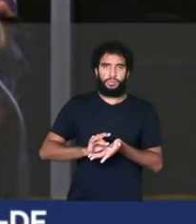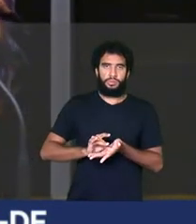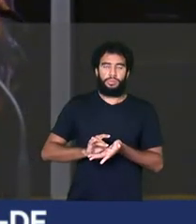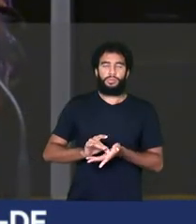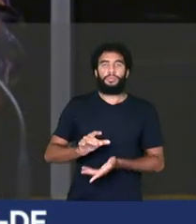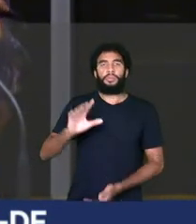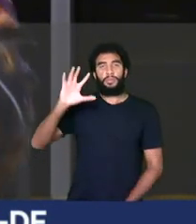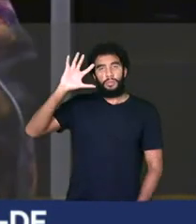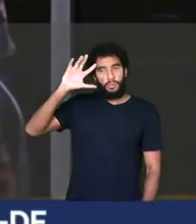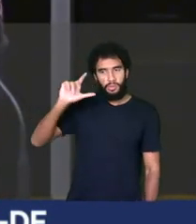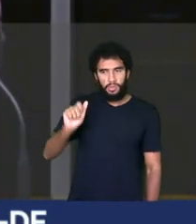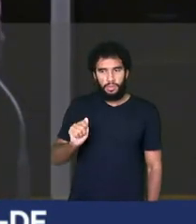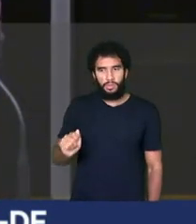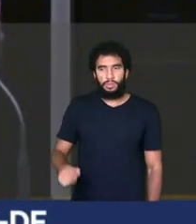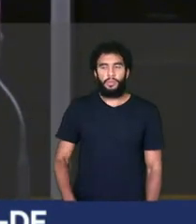NA ÁFRICA DO SUL. E PARA ALÉM DISSO, SE A GENTE